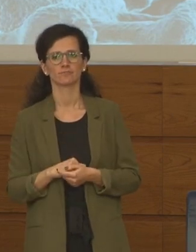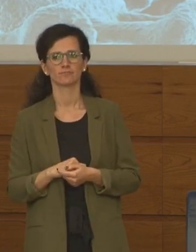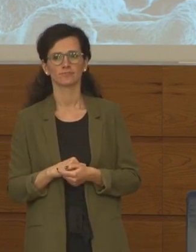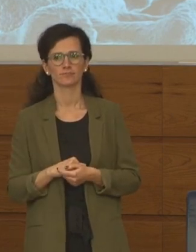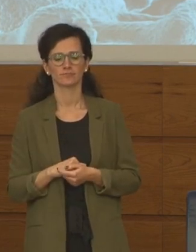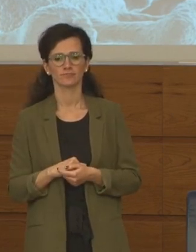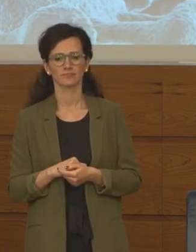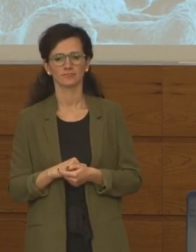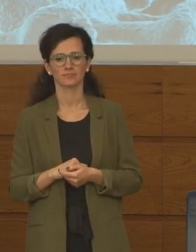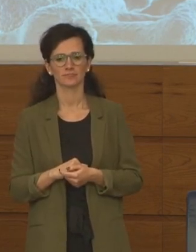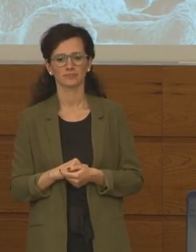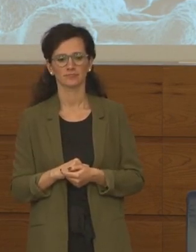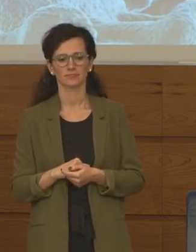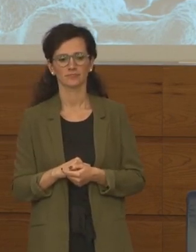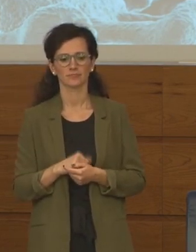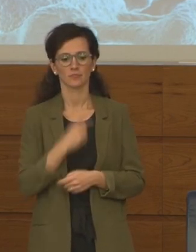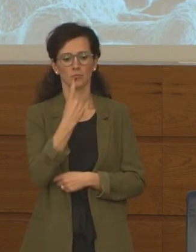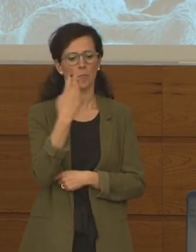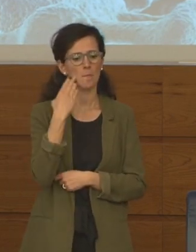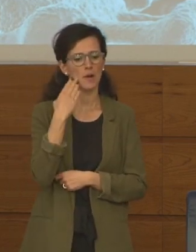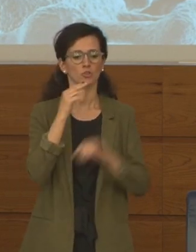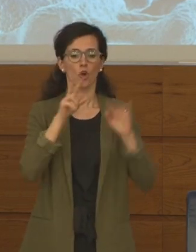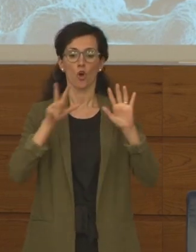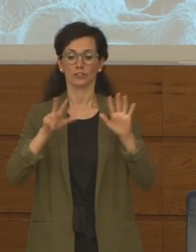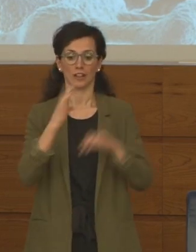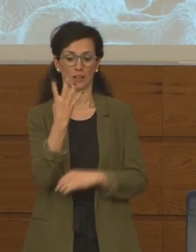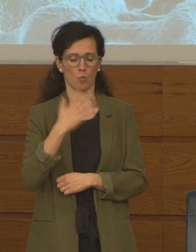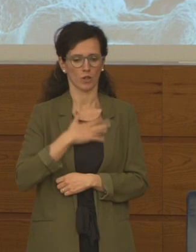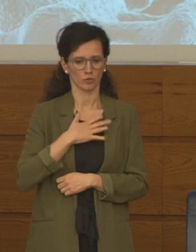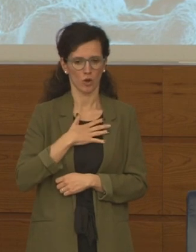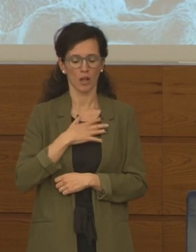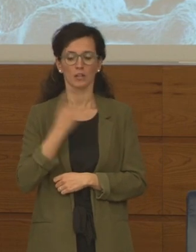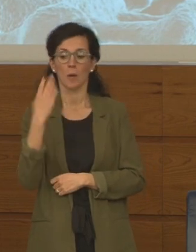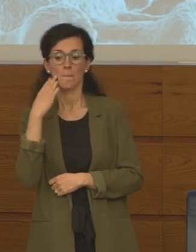un maschio di 84 anni un maschio di 91 anni,